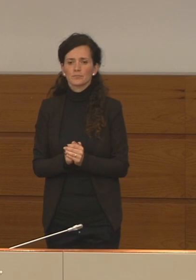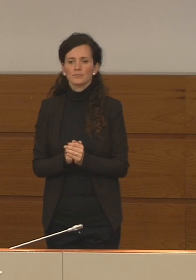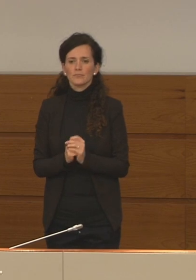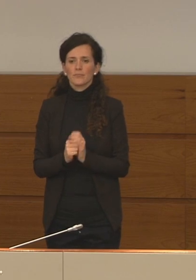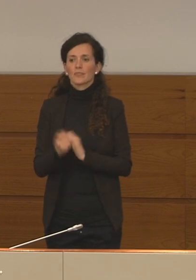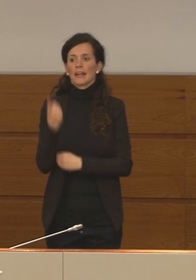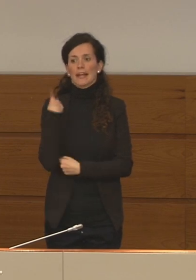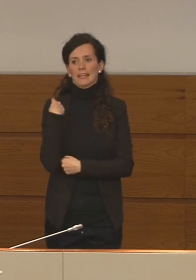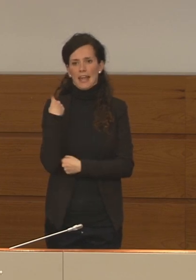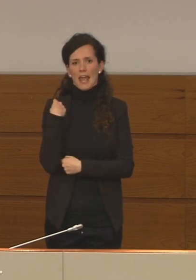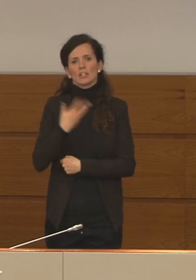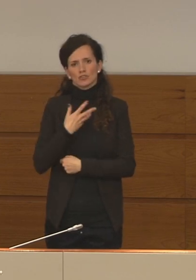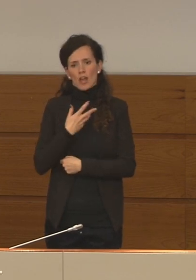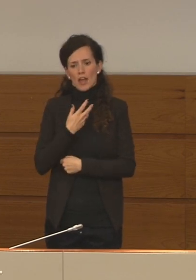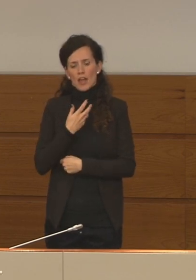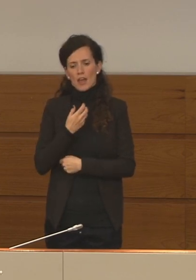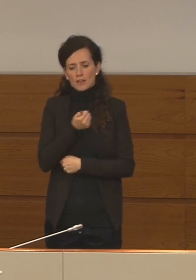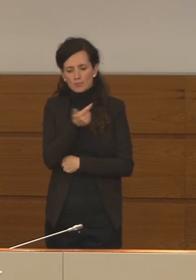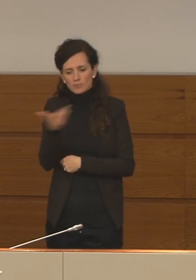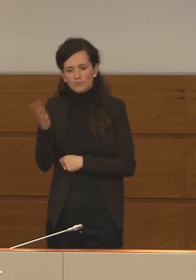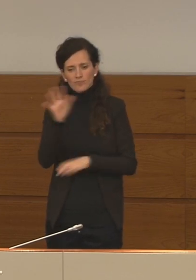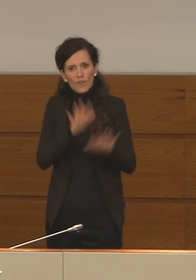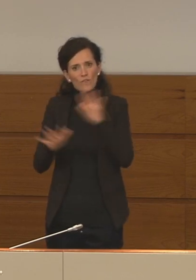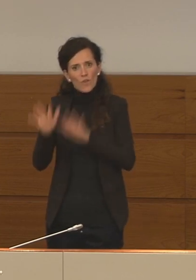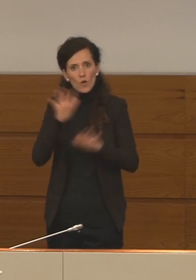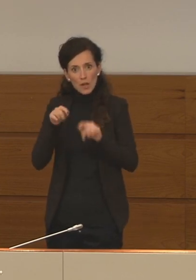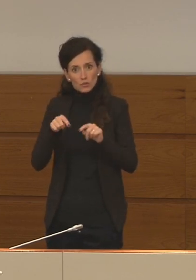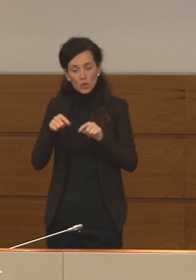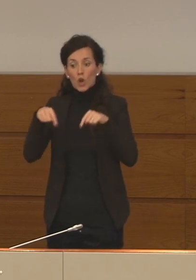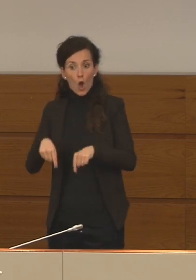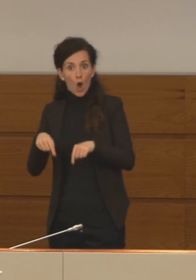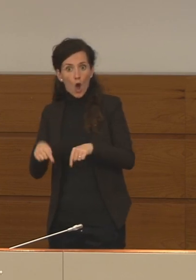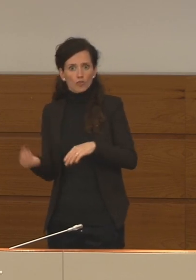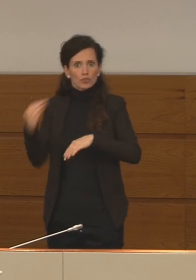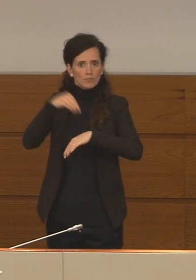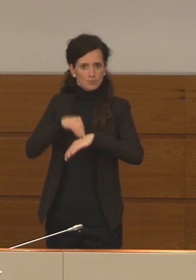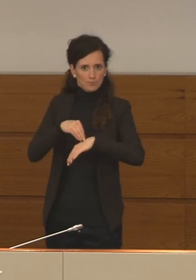dei dati e che oggi si sono aggiunti altri relativi ad analisi in corso